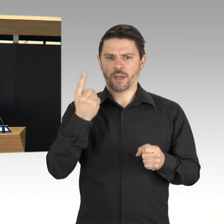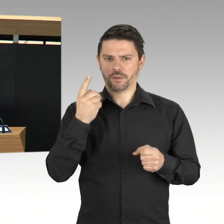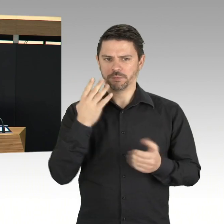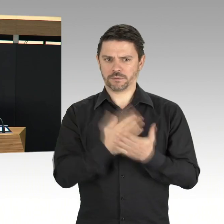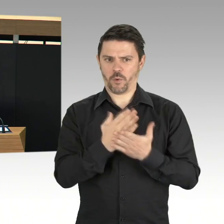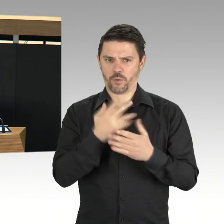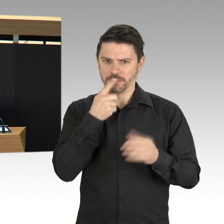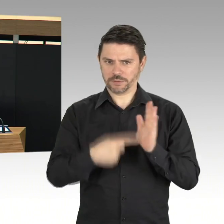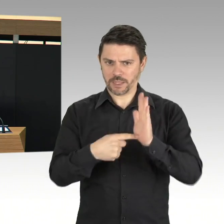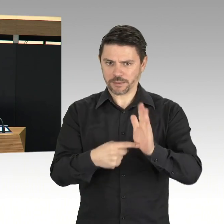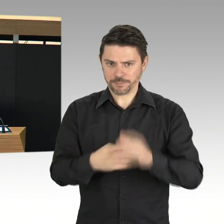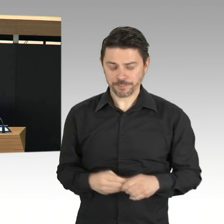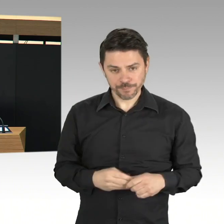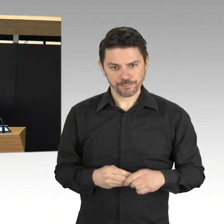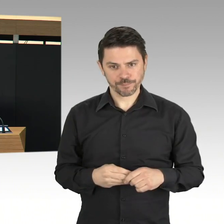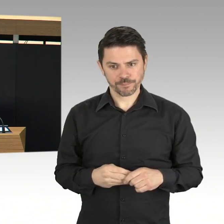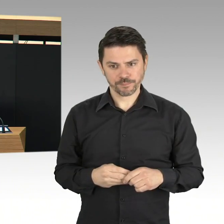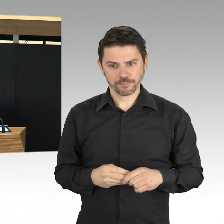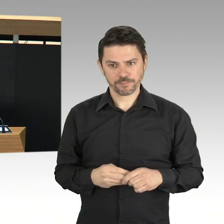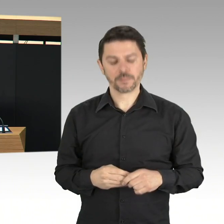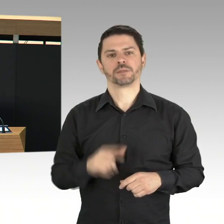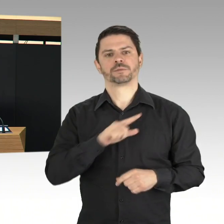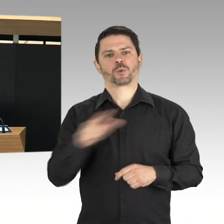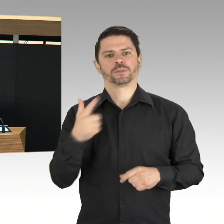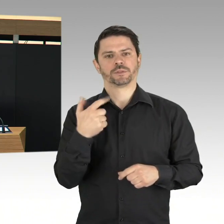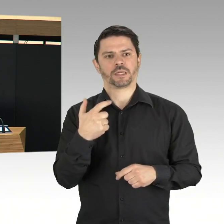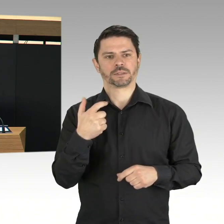zwischen knapp 6 Euro bis 9,80 Euro pro m².